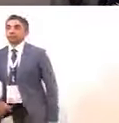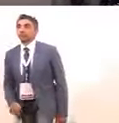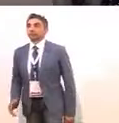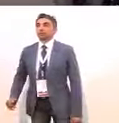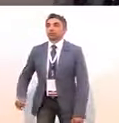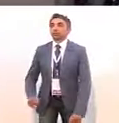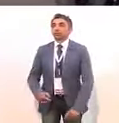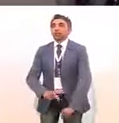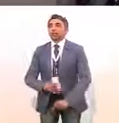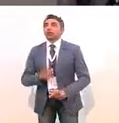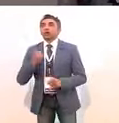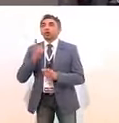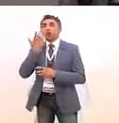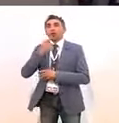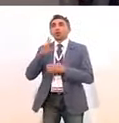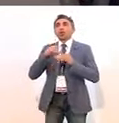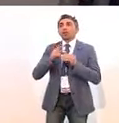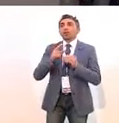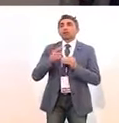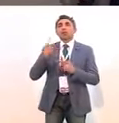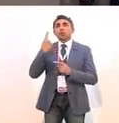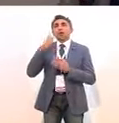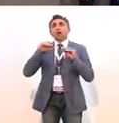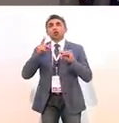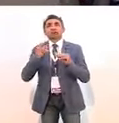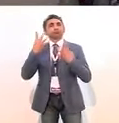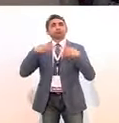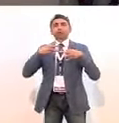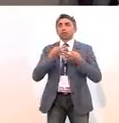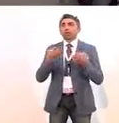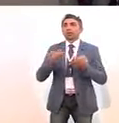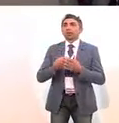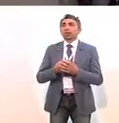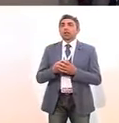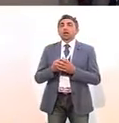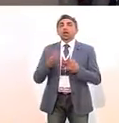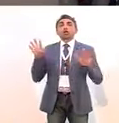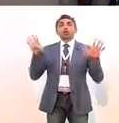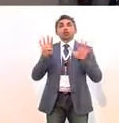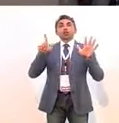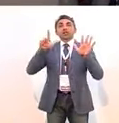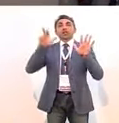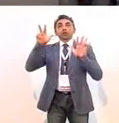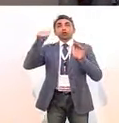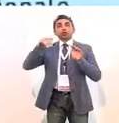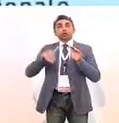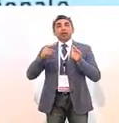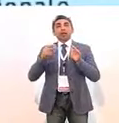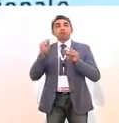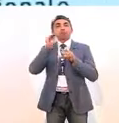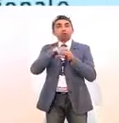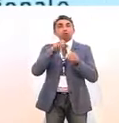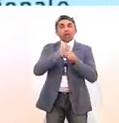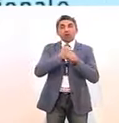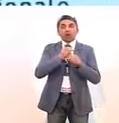legislatura, per fare una cosa che tutti hanno detto “non ha funzionato”. E menomale non ha funzionato! 978mila posti di lavoro in più. Se funzionava che succedeva? Piena